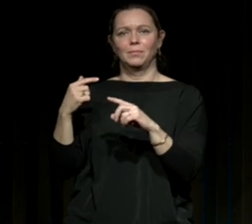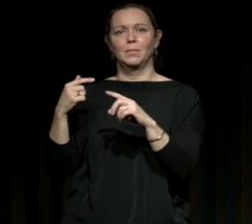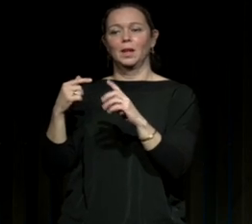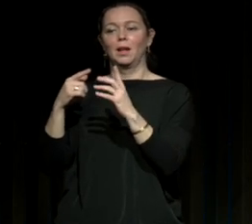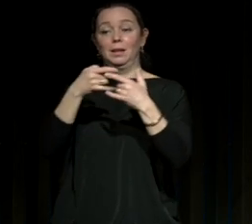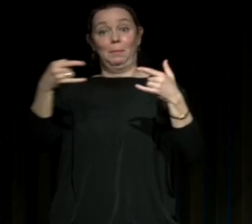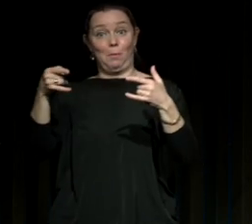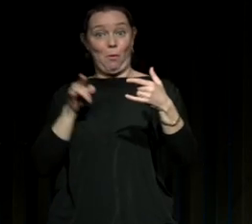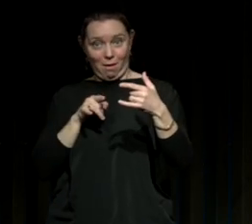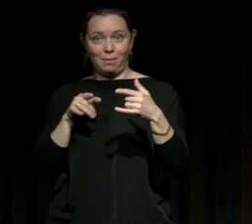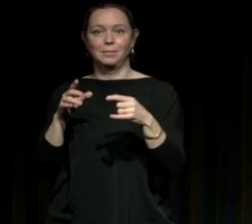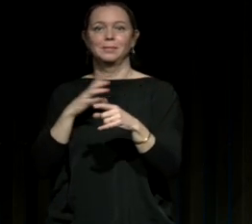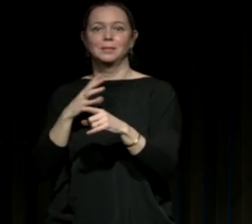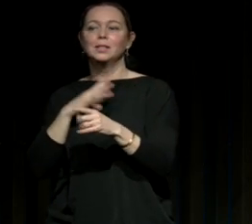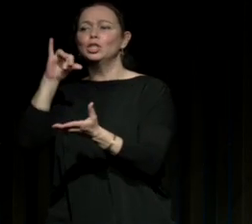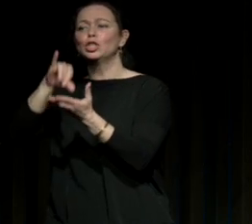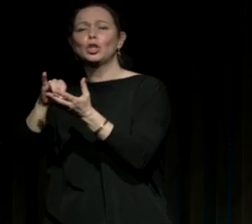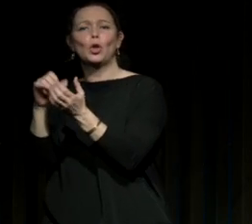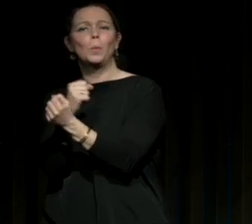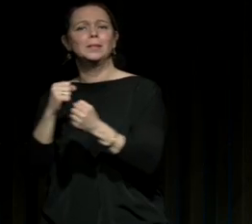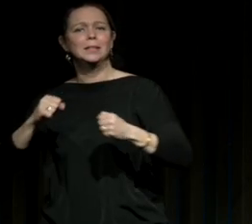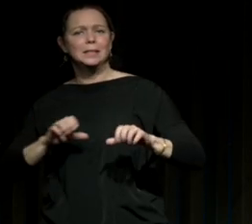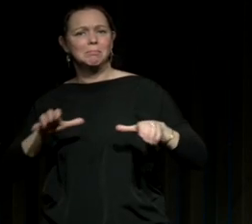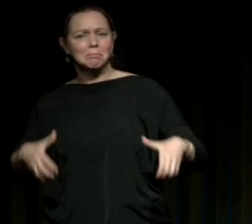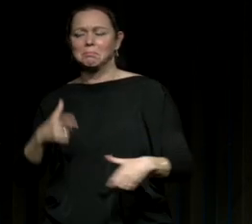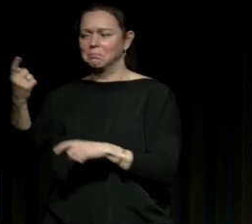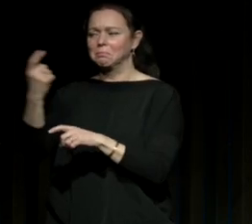mollat et le centre spécialisé obésité qui était venu nous faire une conférence alors depuis on a